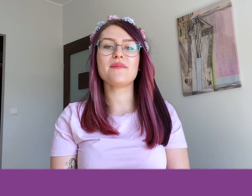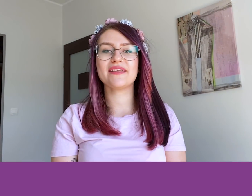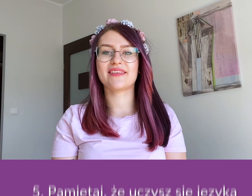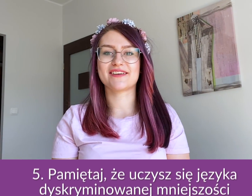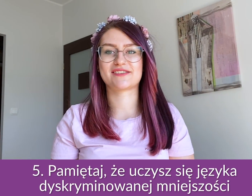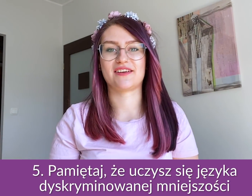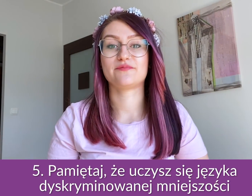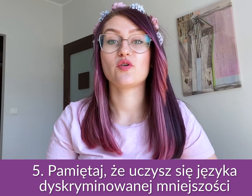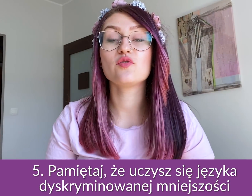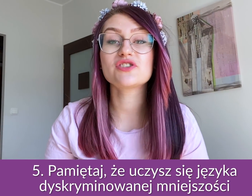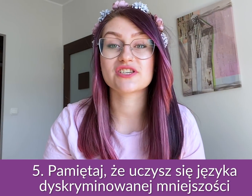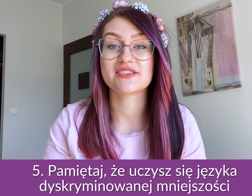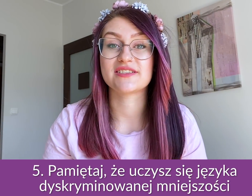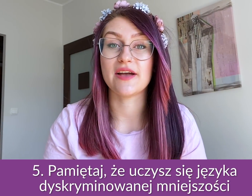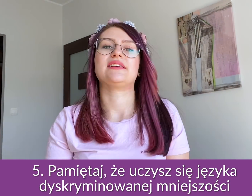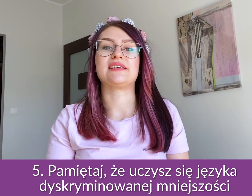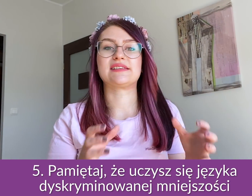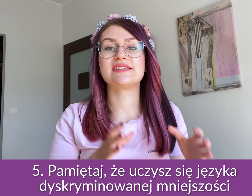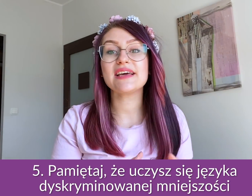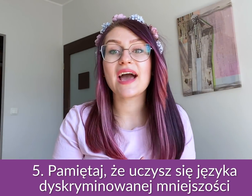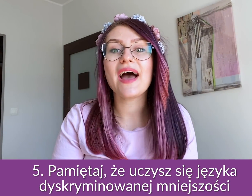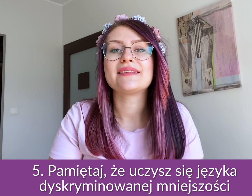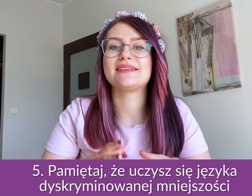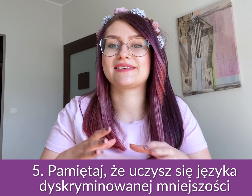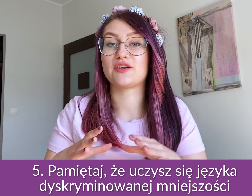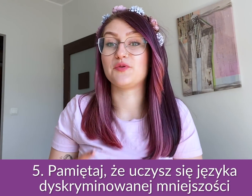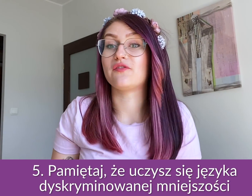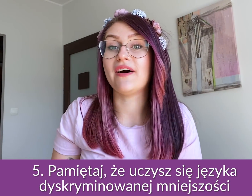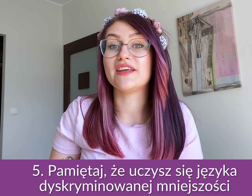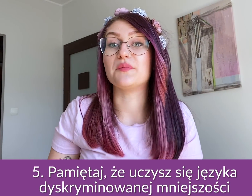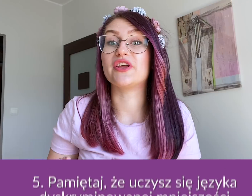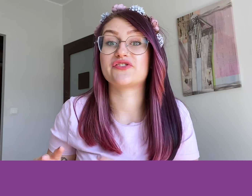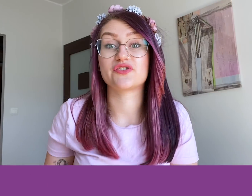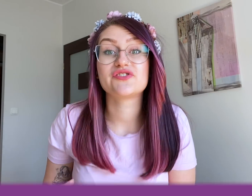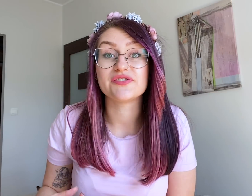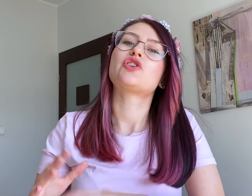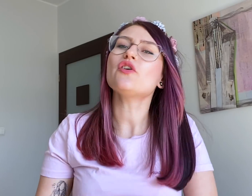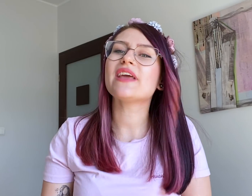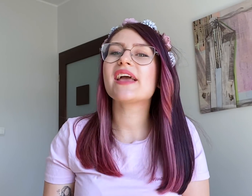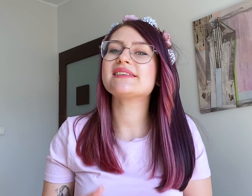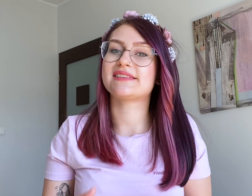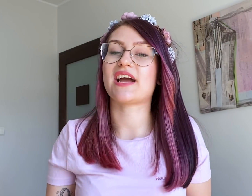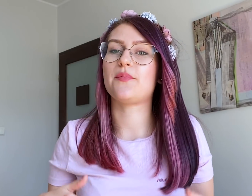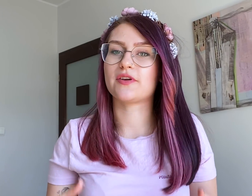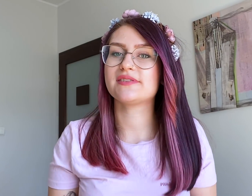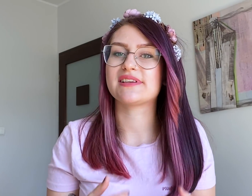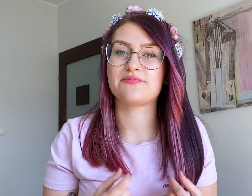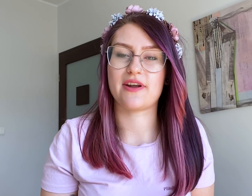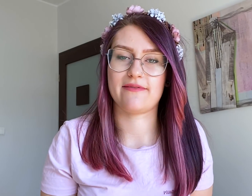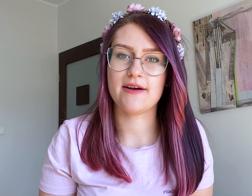Pamiętaj, że uczysz się języka dyskryminowanej mniejszości. To nie jest taka prosta sprawa.